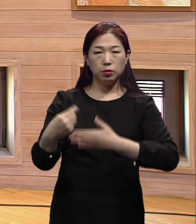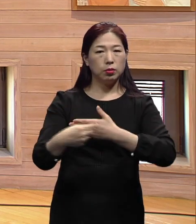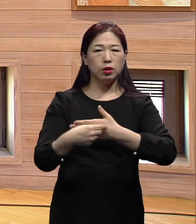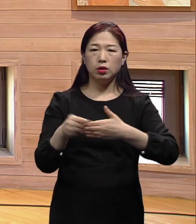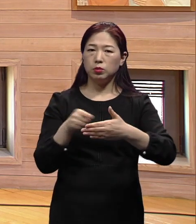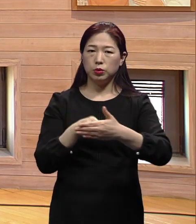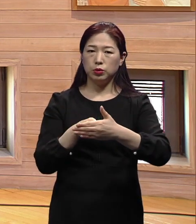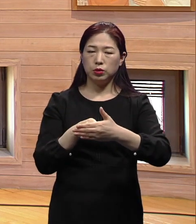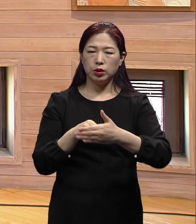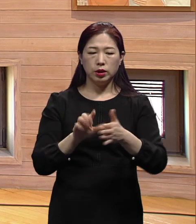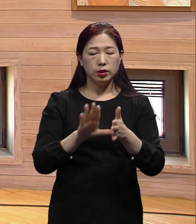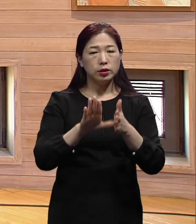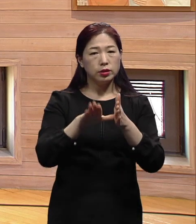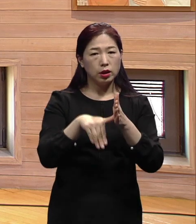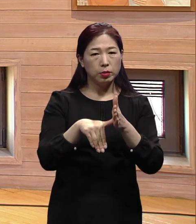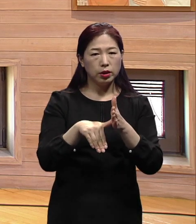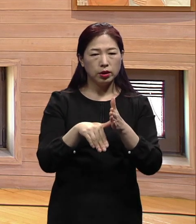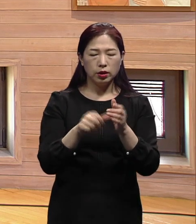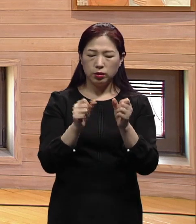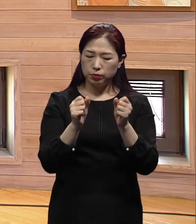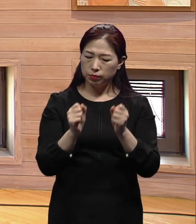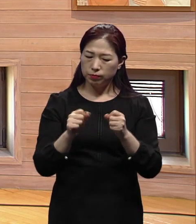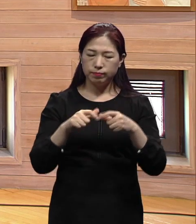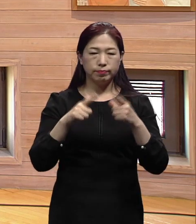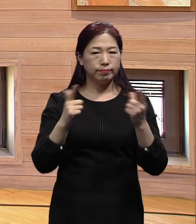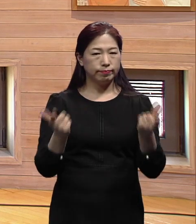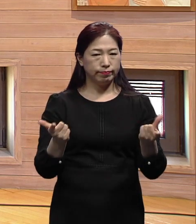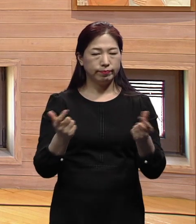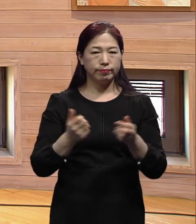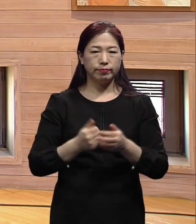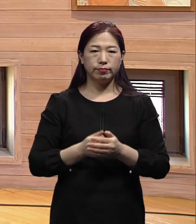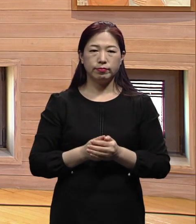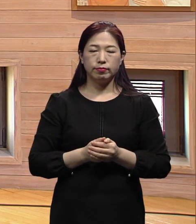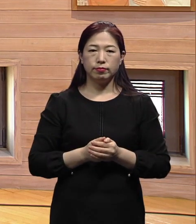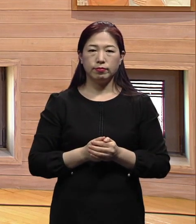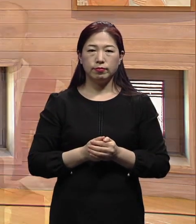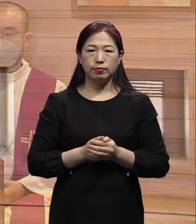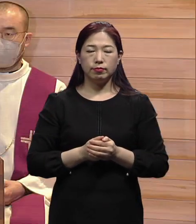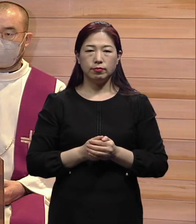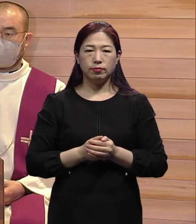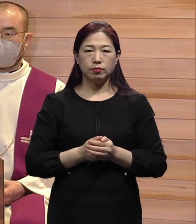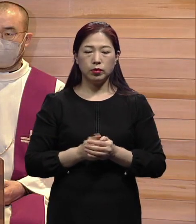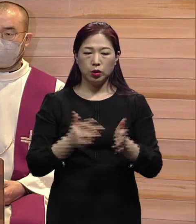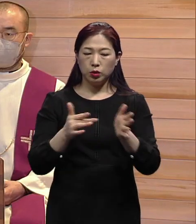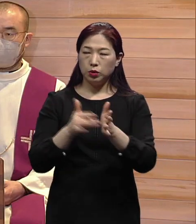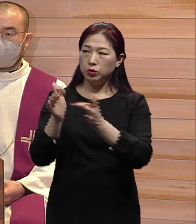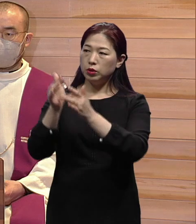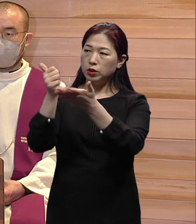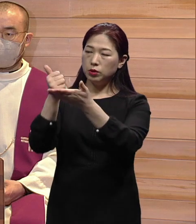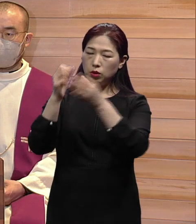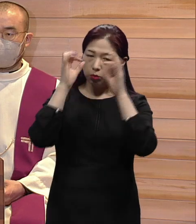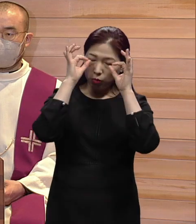그 시대에만 그치지 않을 것입니다 그 분이 보시기에 오늘날